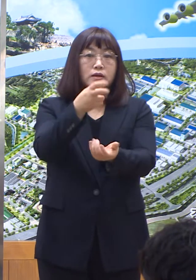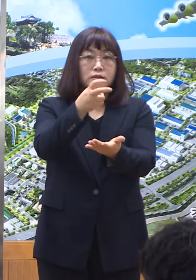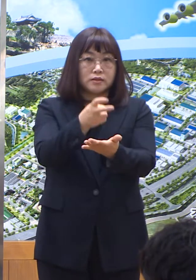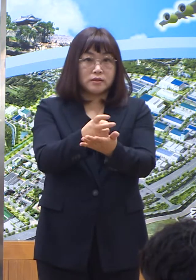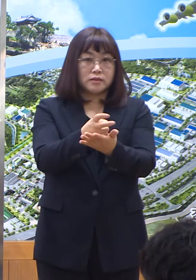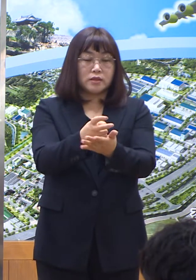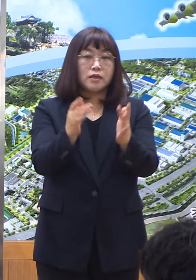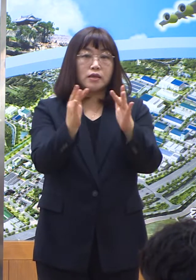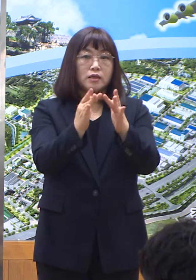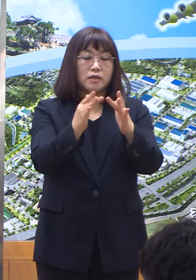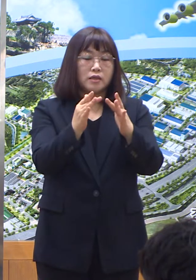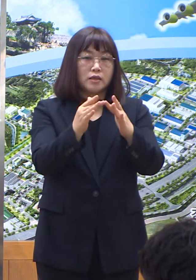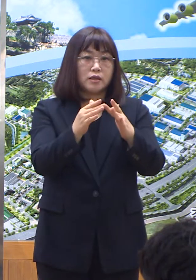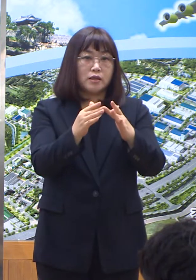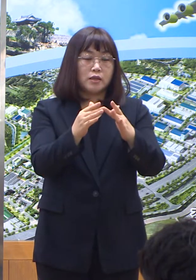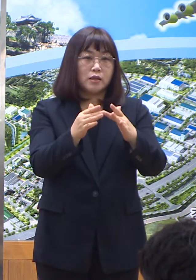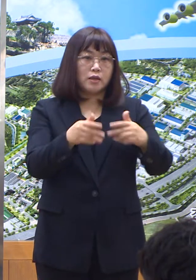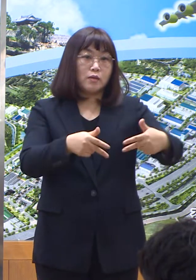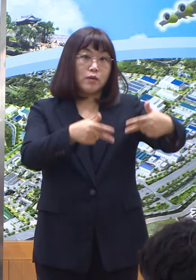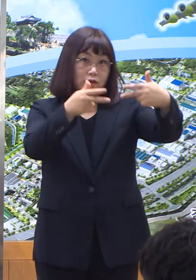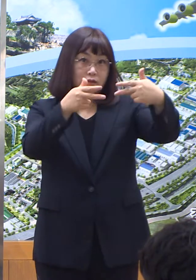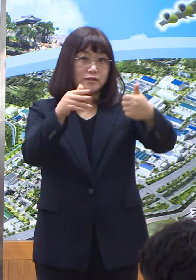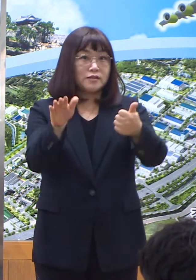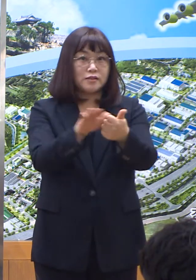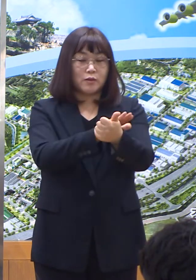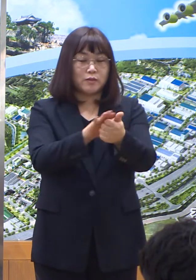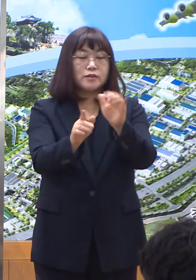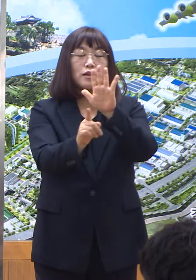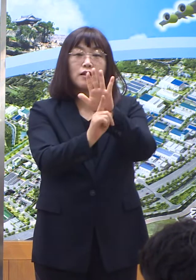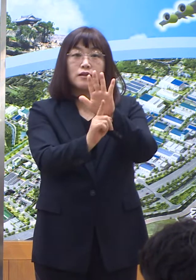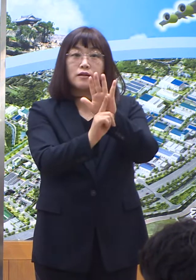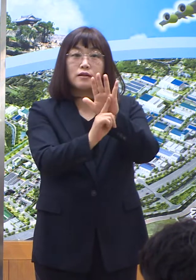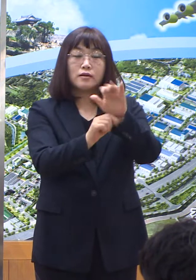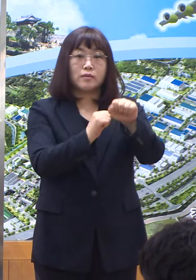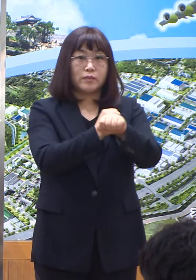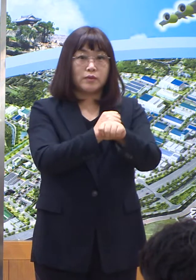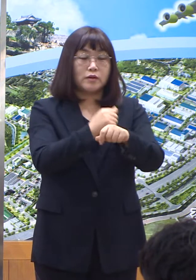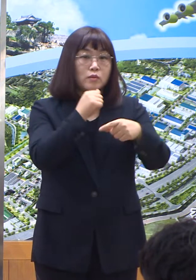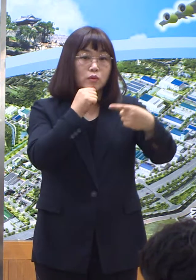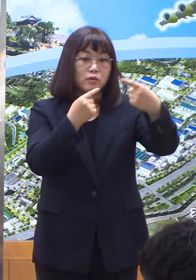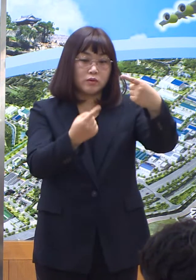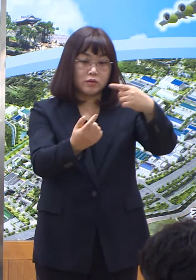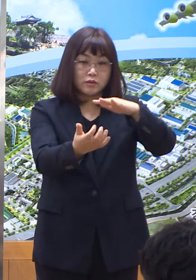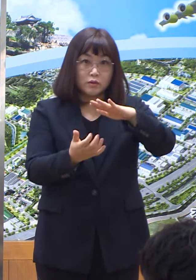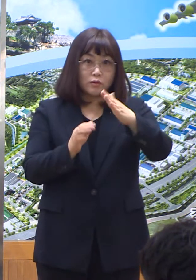서있을 이용에 관한 아닙니다 우리시는 명절 전후로 살갑고 회